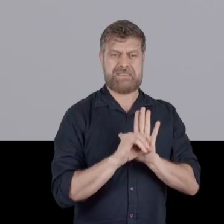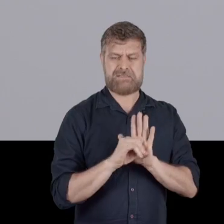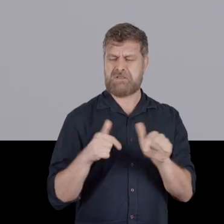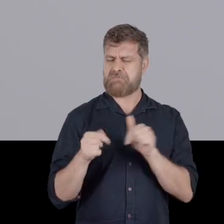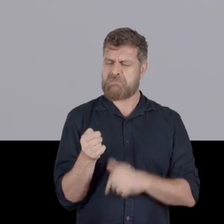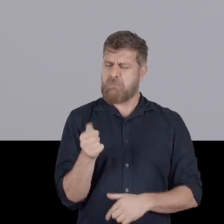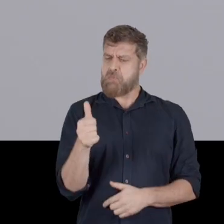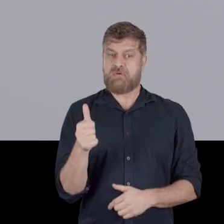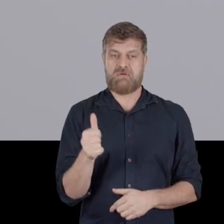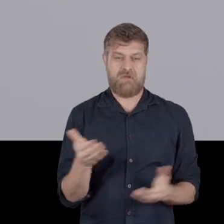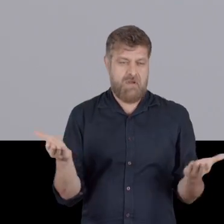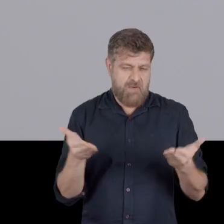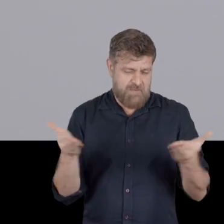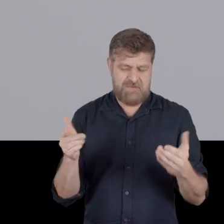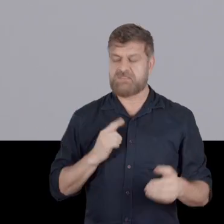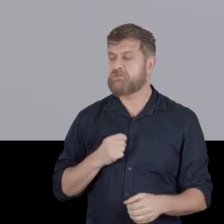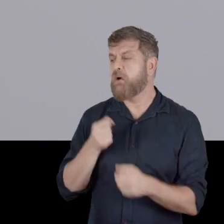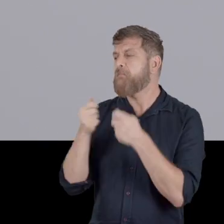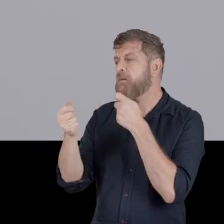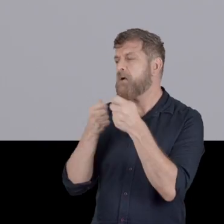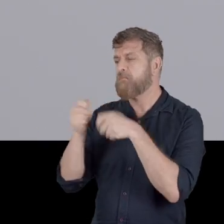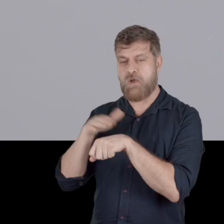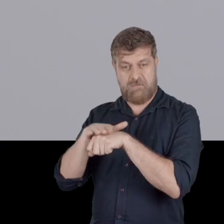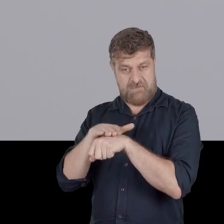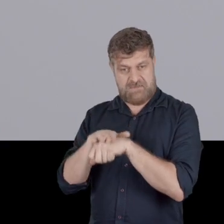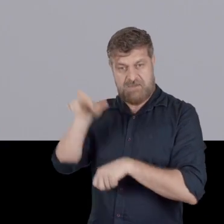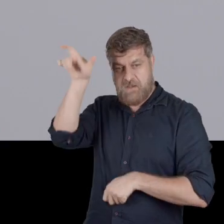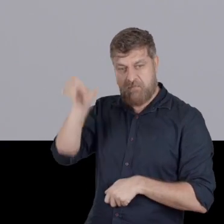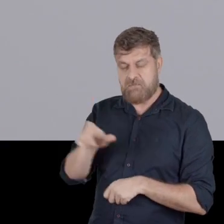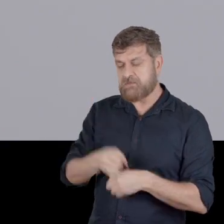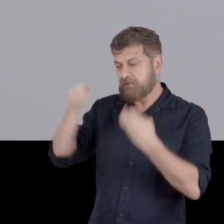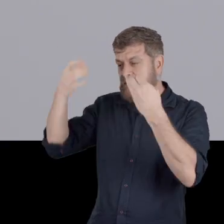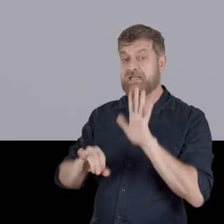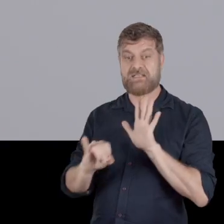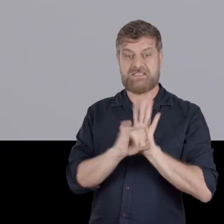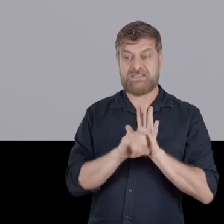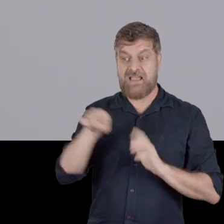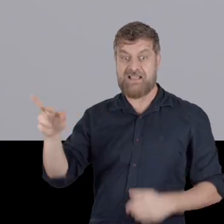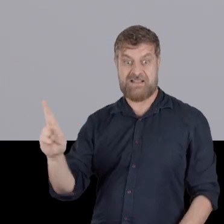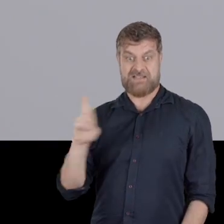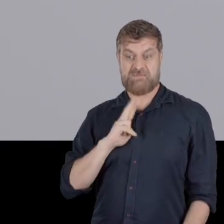E hoje eu estava conversando com uma pessoa que eu ia fazer uma entrevista falar sobre identidade e ele disse “a minha tá no carro”.